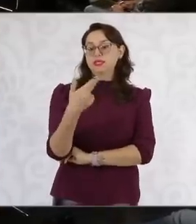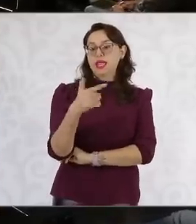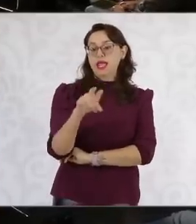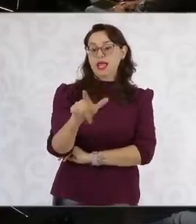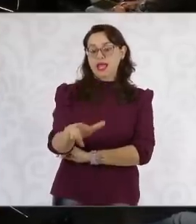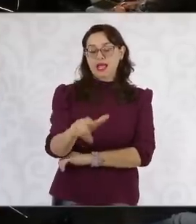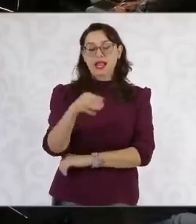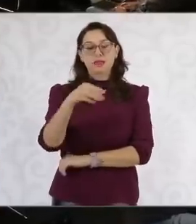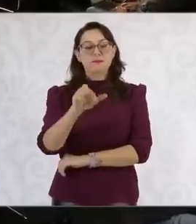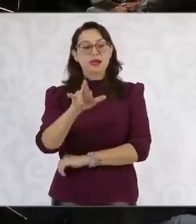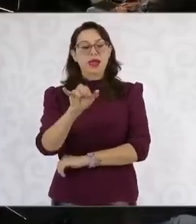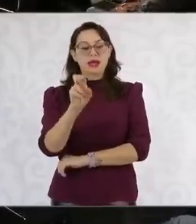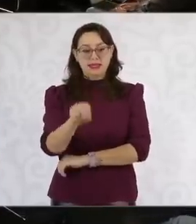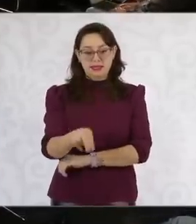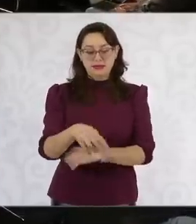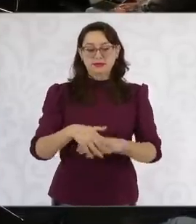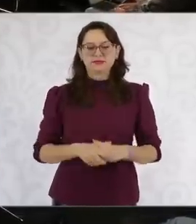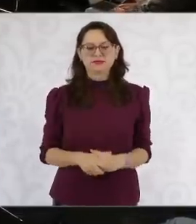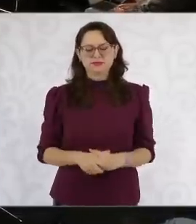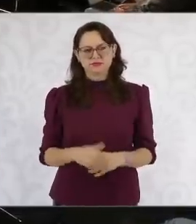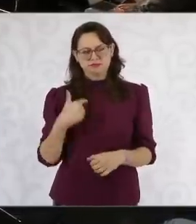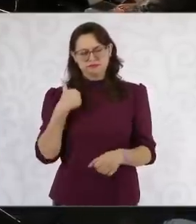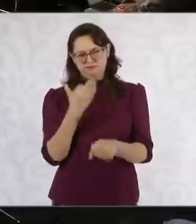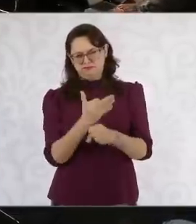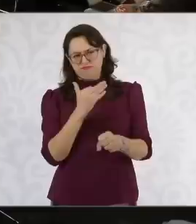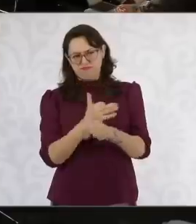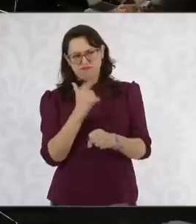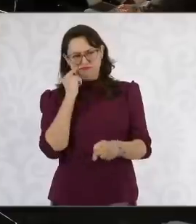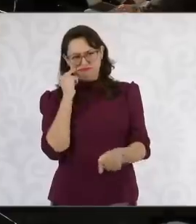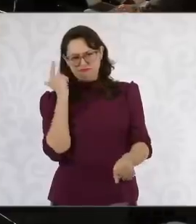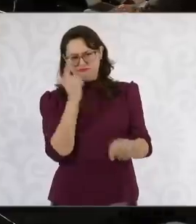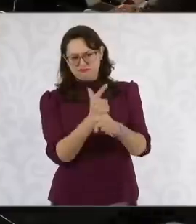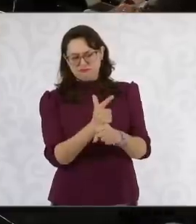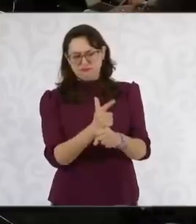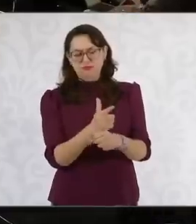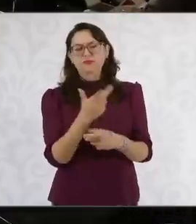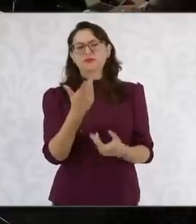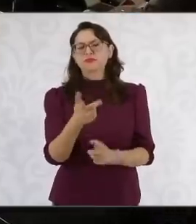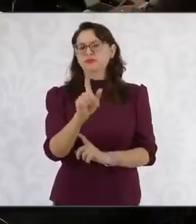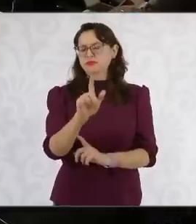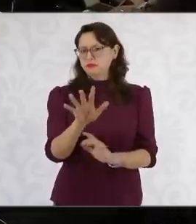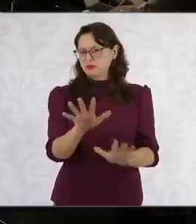en las cifras que nos muestran hoy en los porcentajes principalmente el 26.5